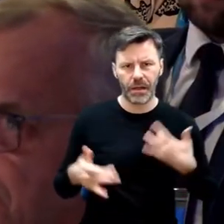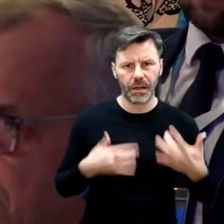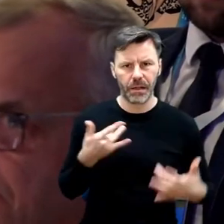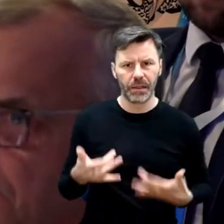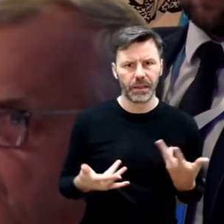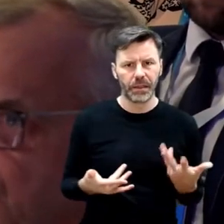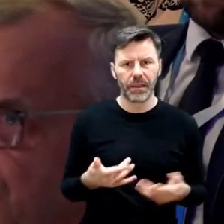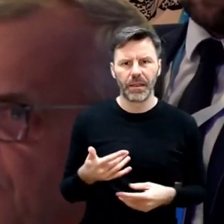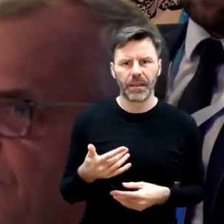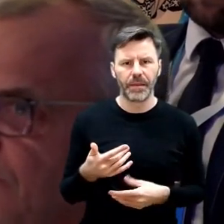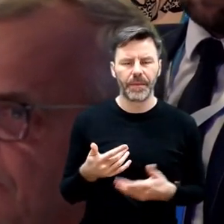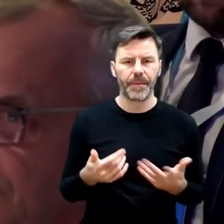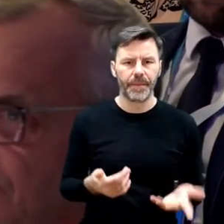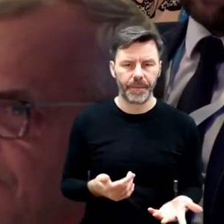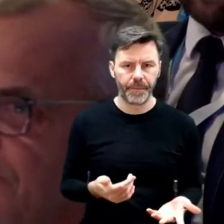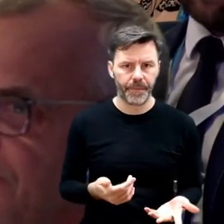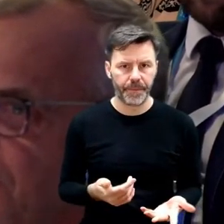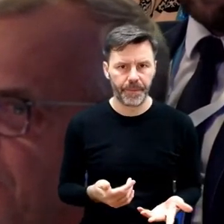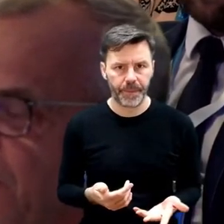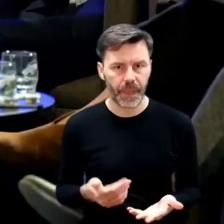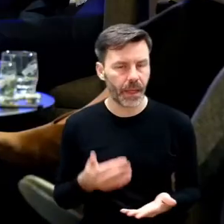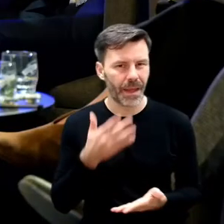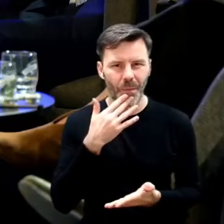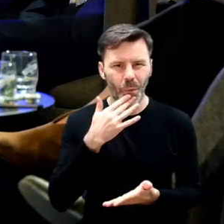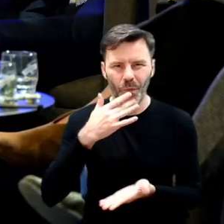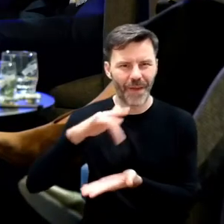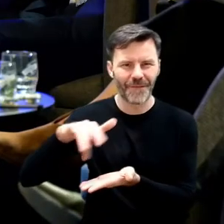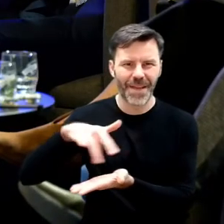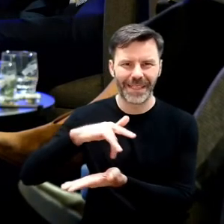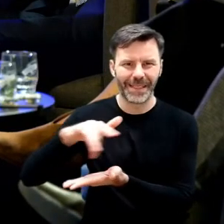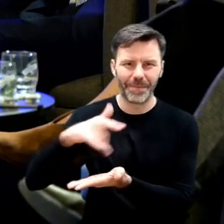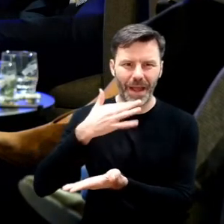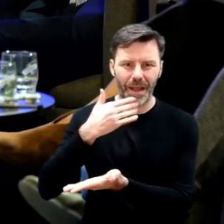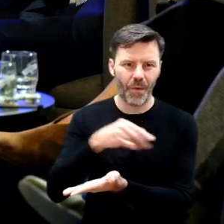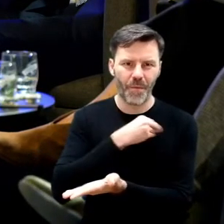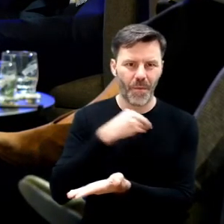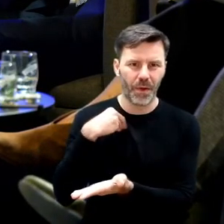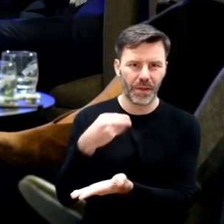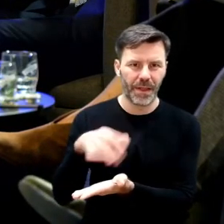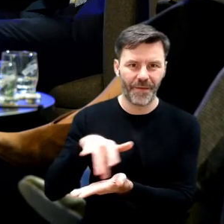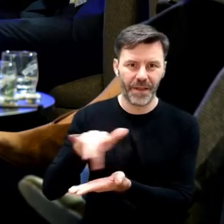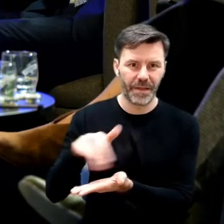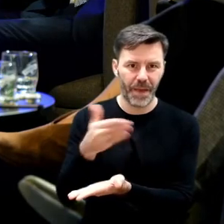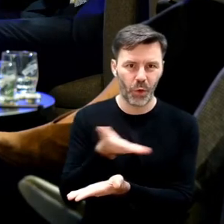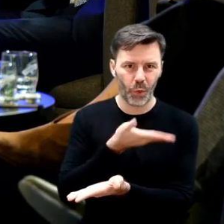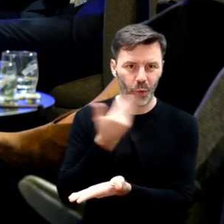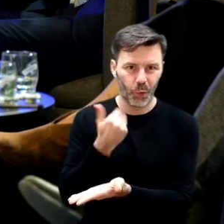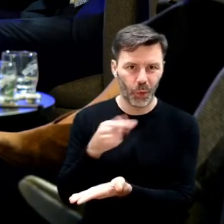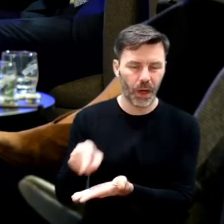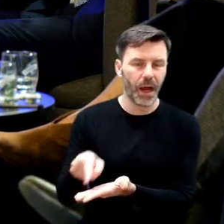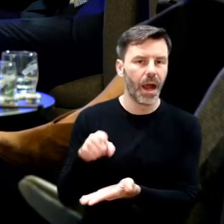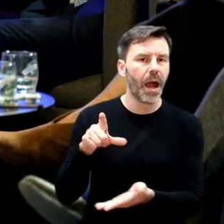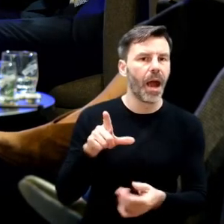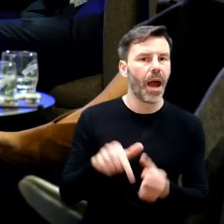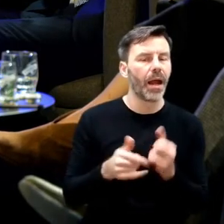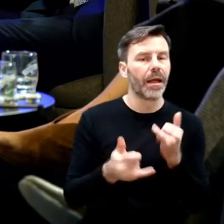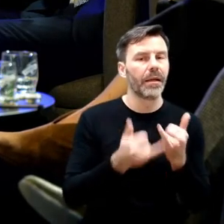bo w Polsce my wyspy nie mamy, ale mówiąc o na przykład jakichś odległych terenach, to lokalizacje wyspiarskie są również takimi miejscami,